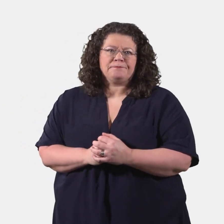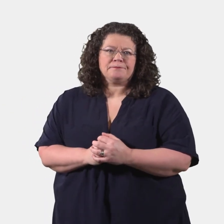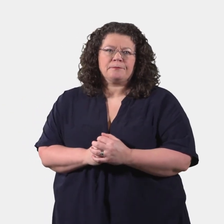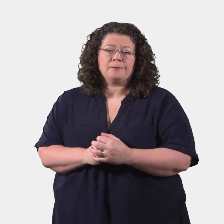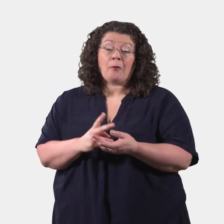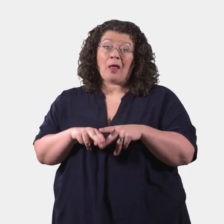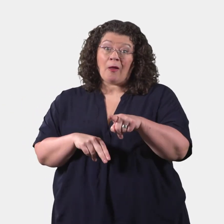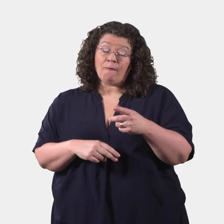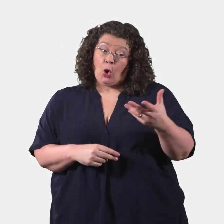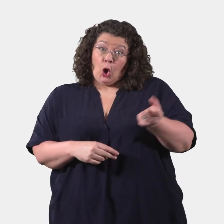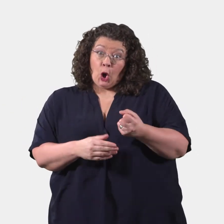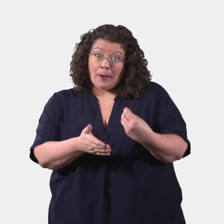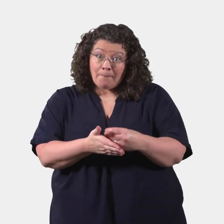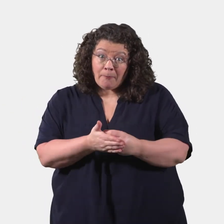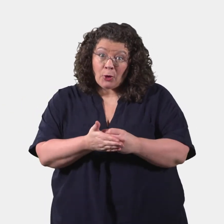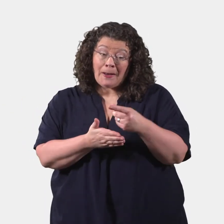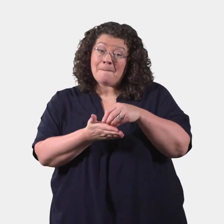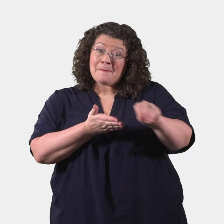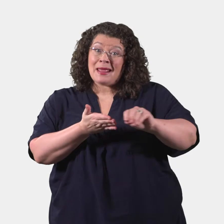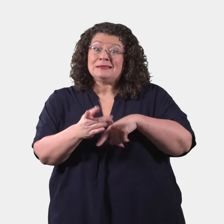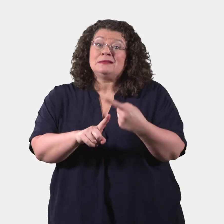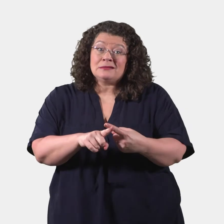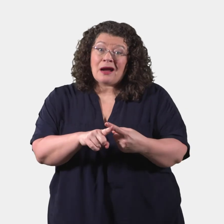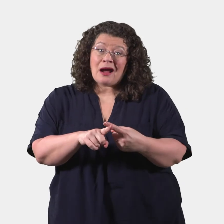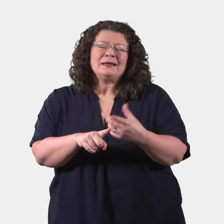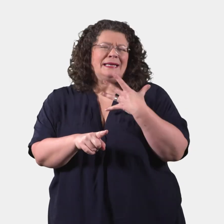dylech chi ddweud wrth y swyddfa dreth os ydych chi’n cael Lwfans Gofalwyr.